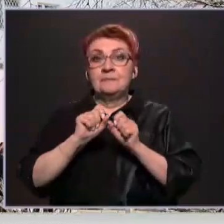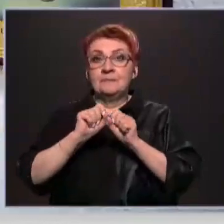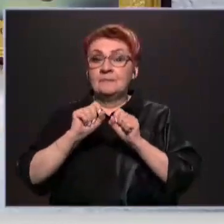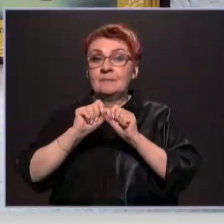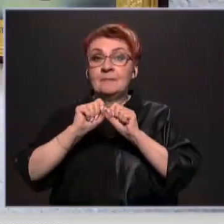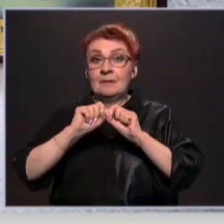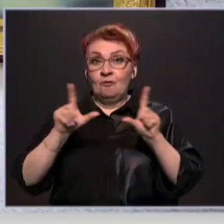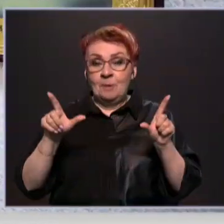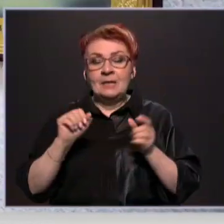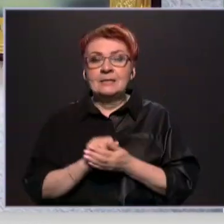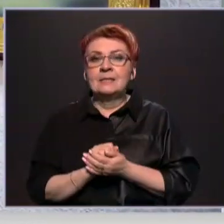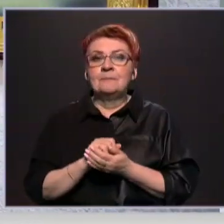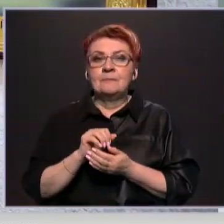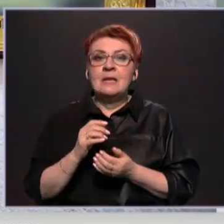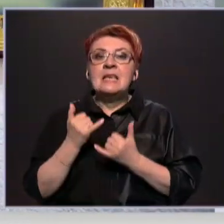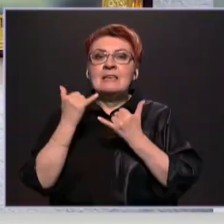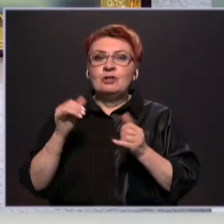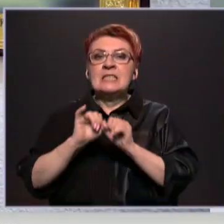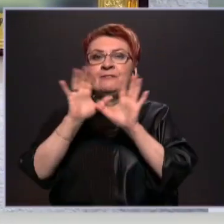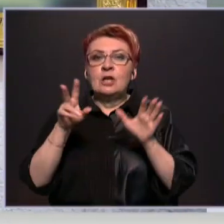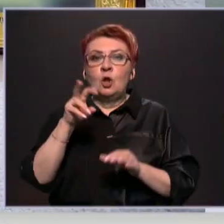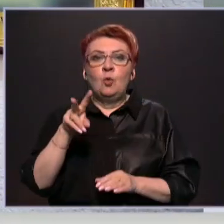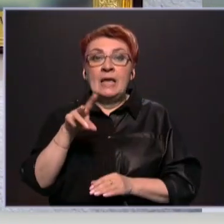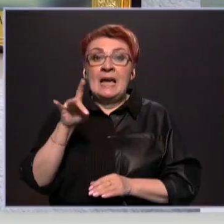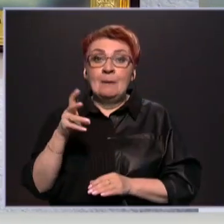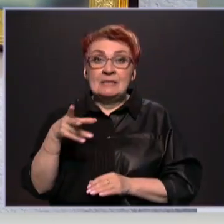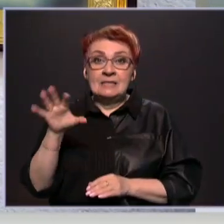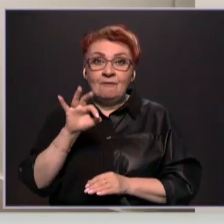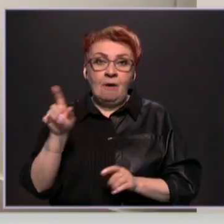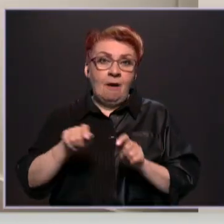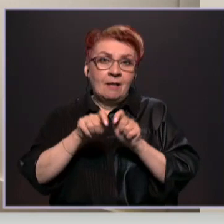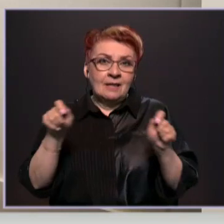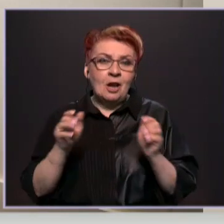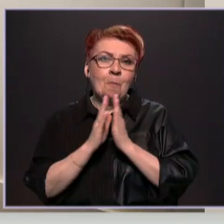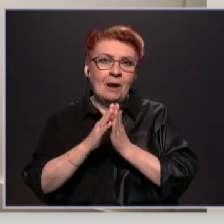собора и движение в честь Святителя Луки Крымского открыли молельную комнату чин её освещения